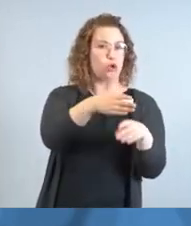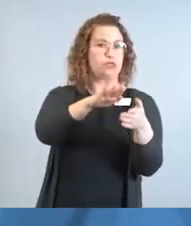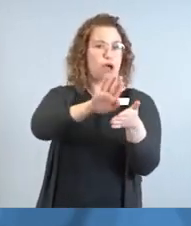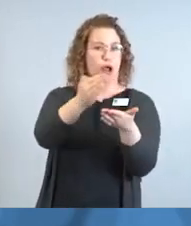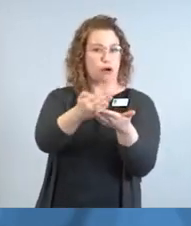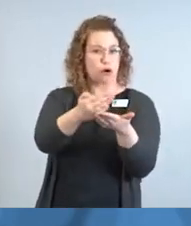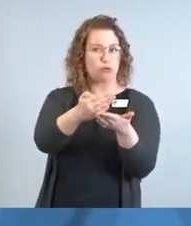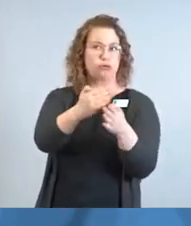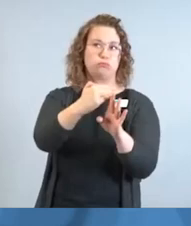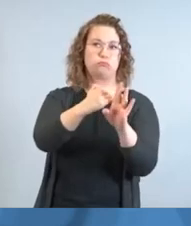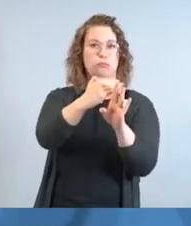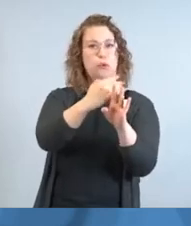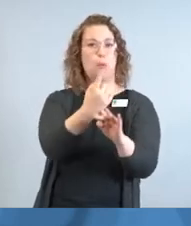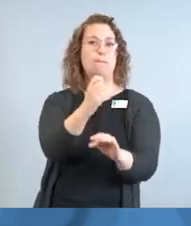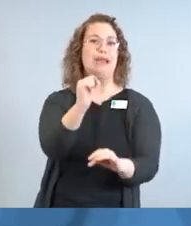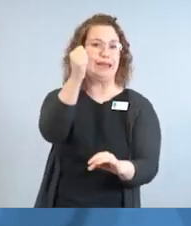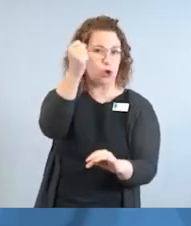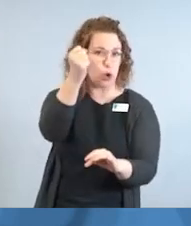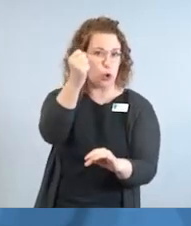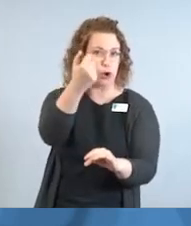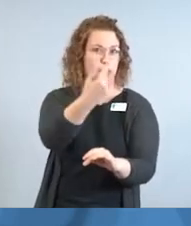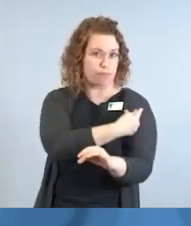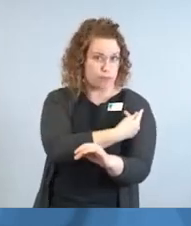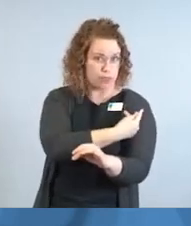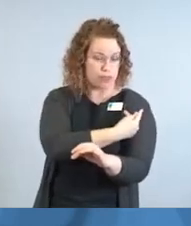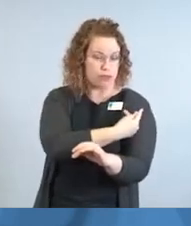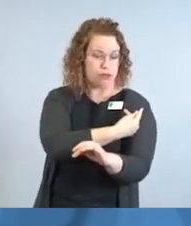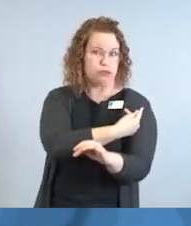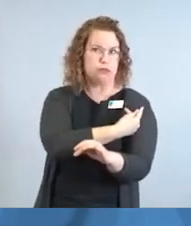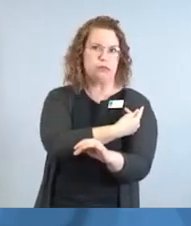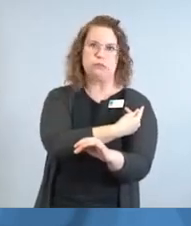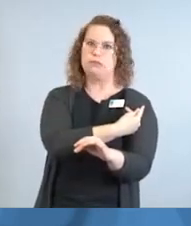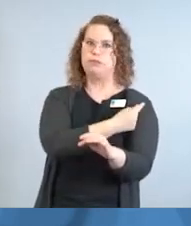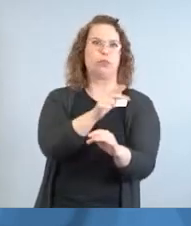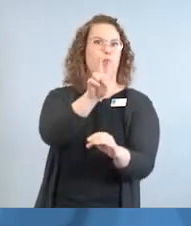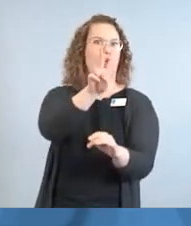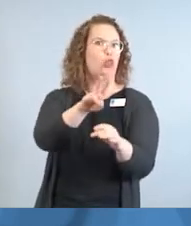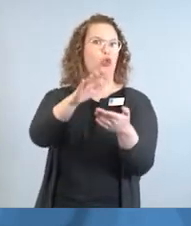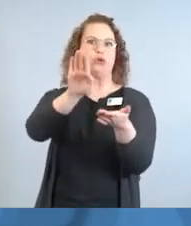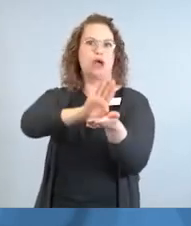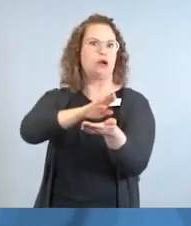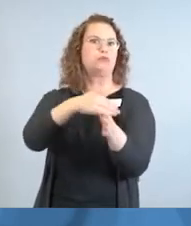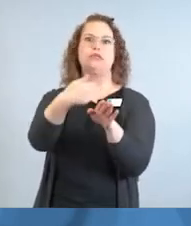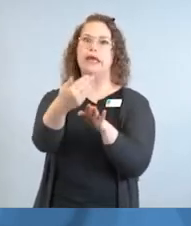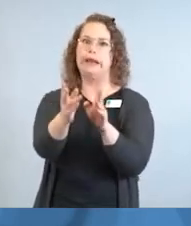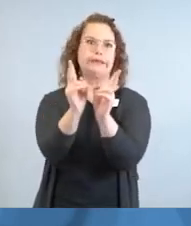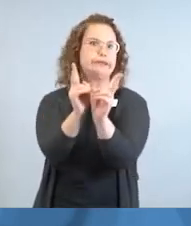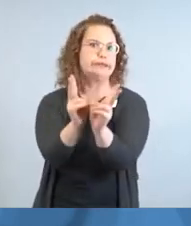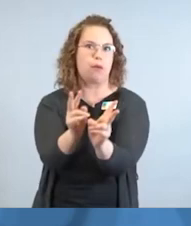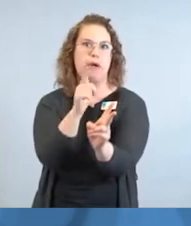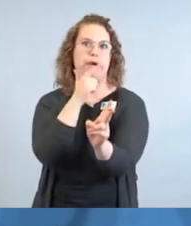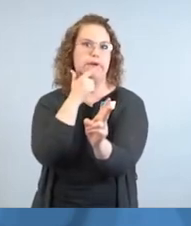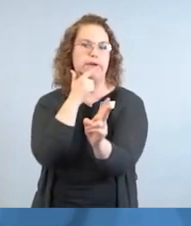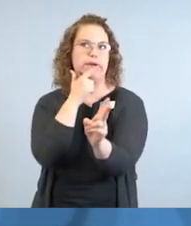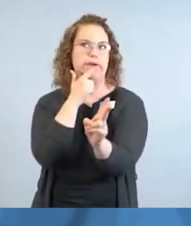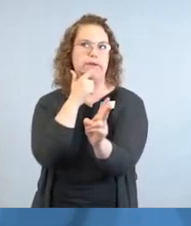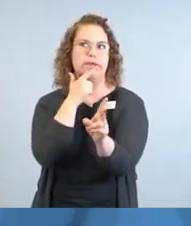Tällaista signaalia ei ole nähty toisen annoksen jälkeen. Ne ovat olleet lähes kaikki ensimmäisen annoksen jälkeen.